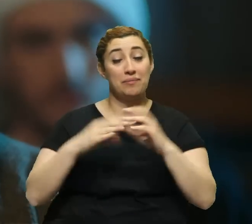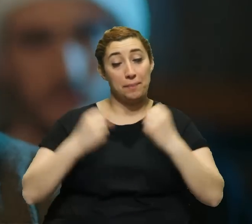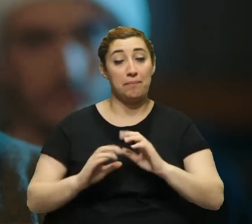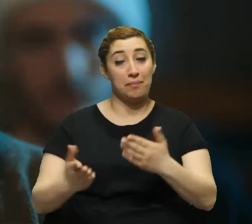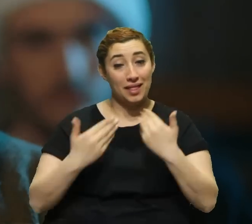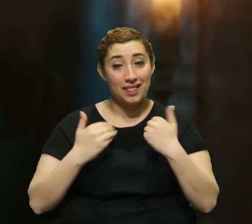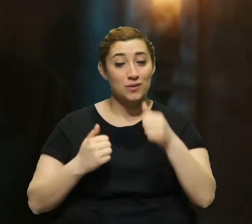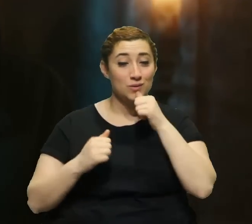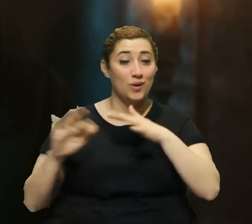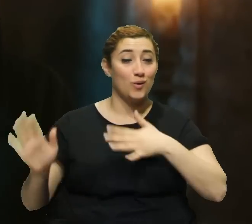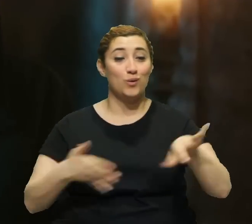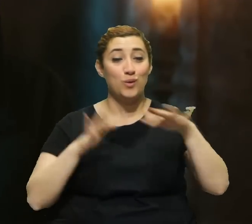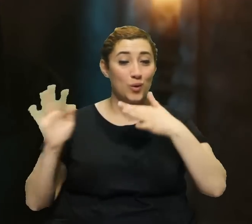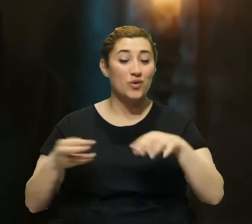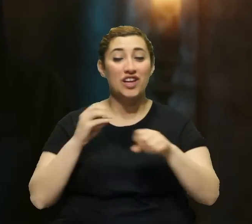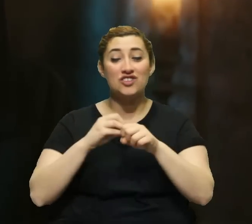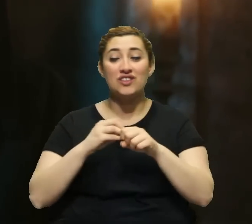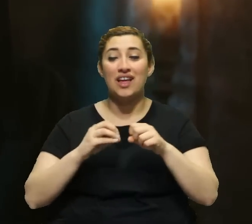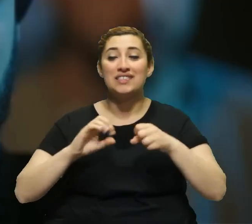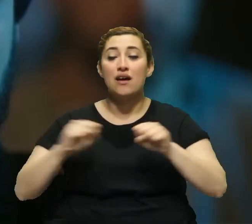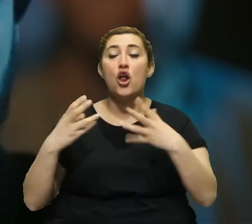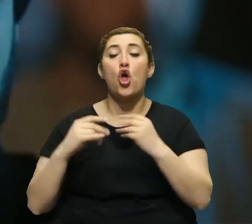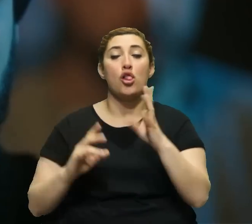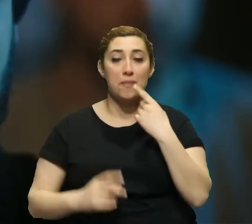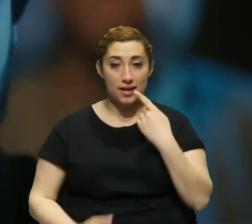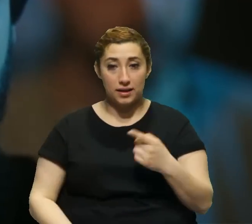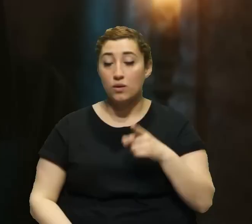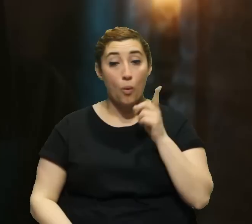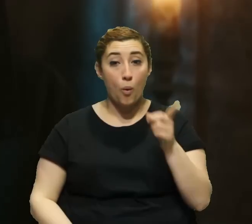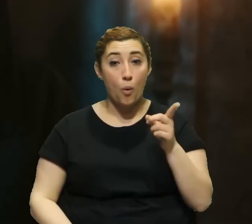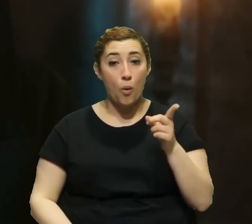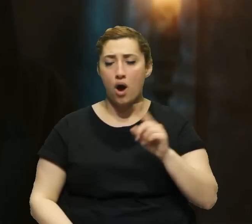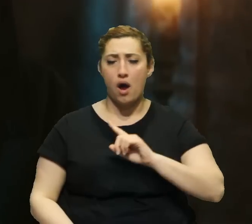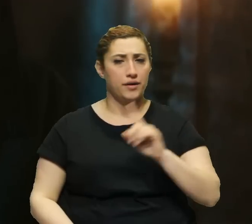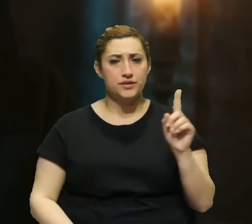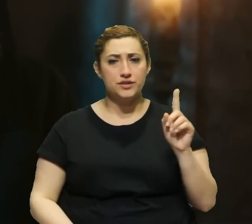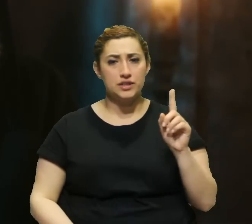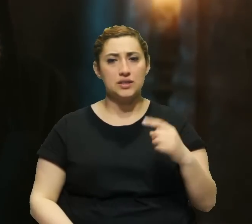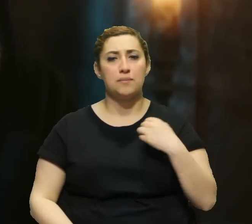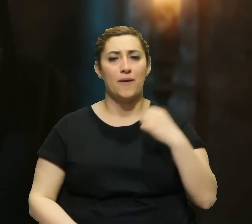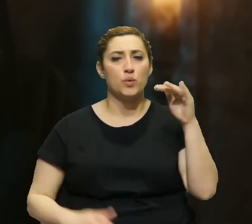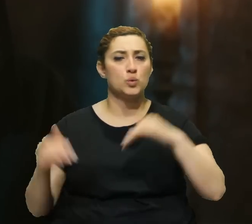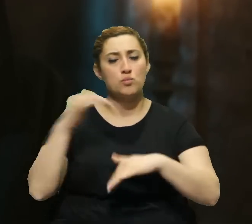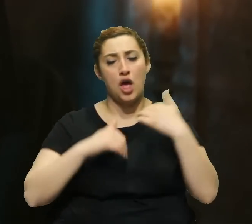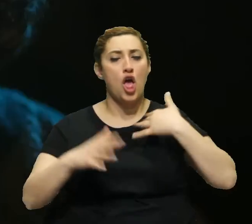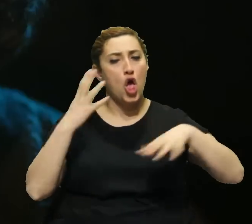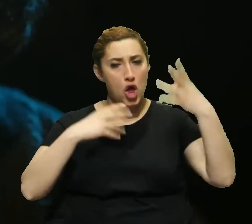...tufana gark olma dedi. O; hayır, ben yüzme öğrendim.